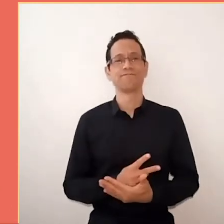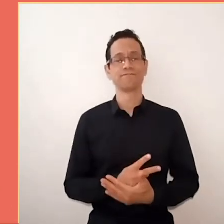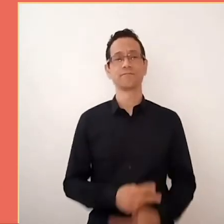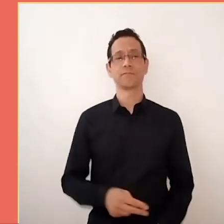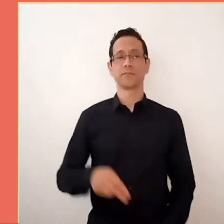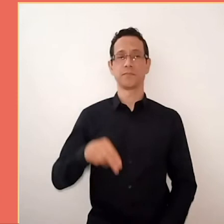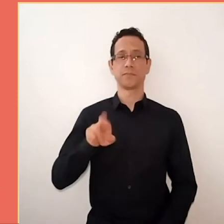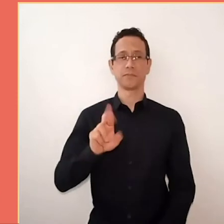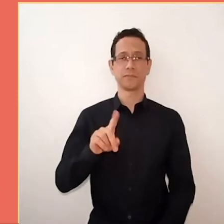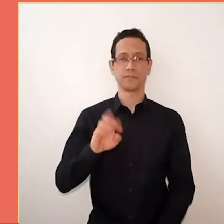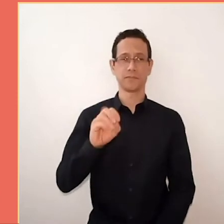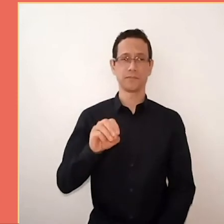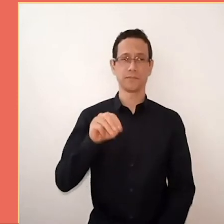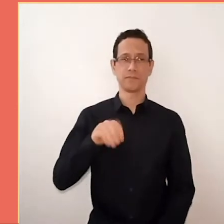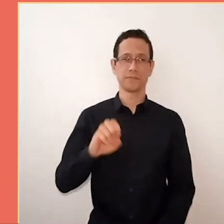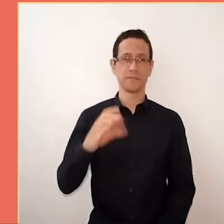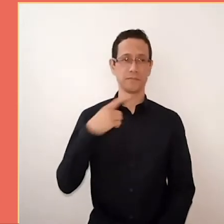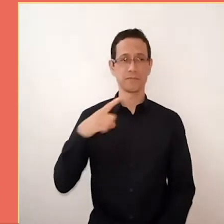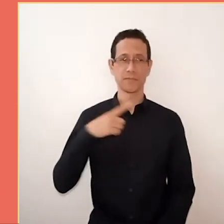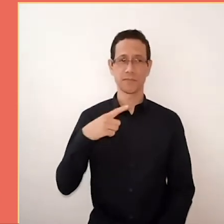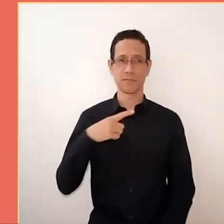porque meu rádio está sempre ligado na Rádio Mec,